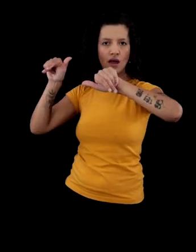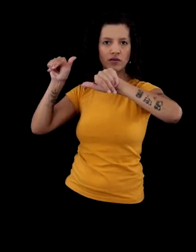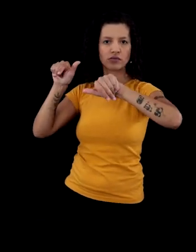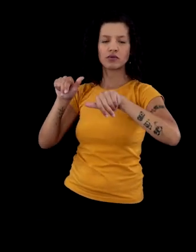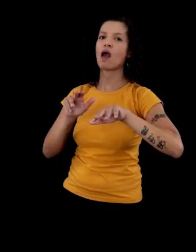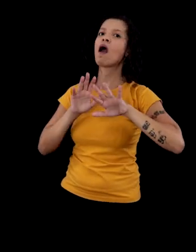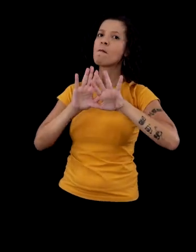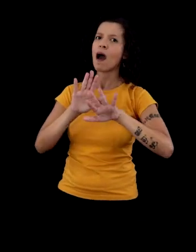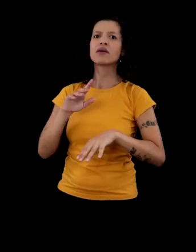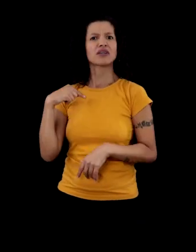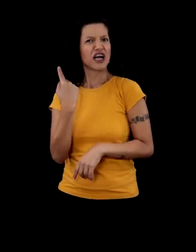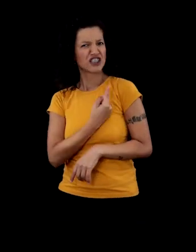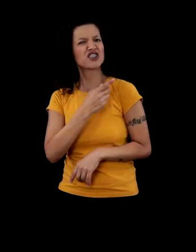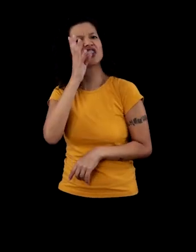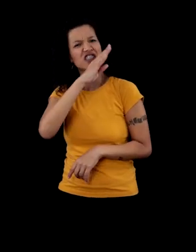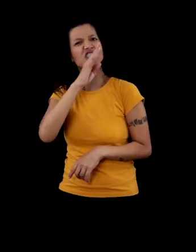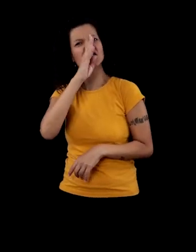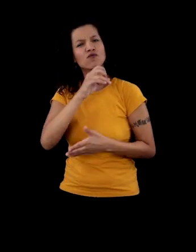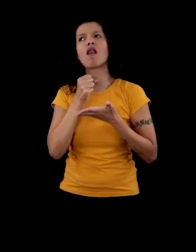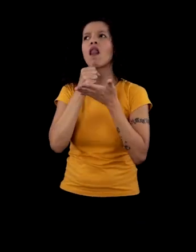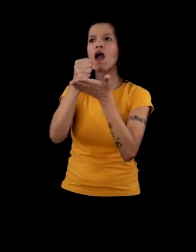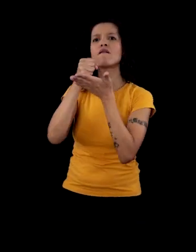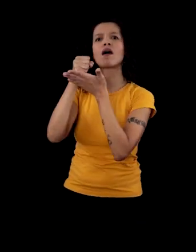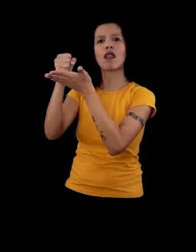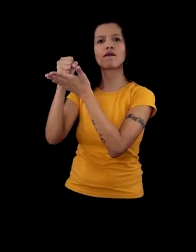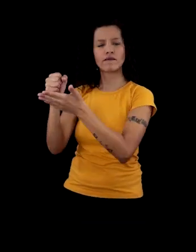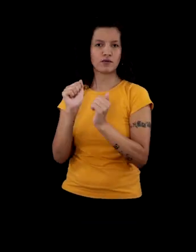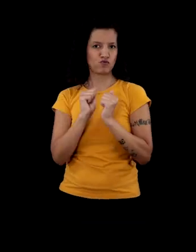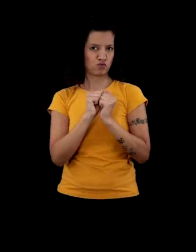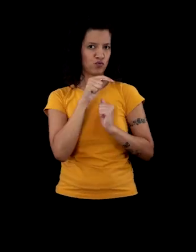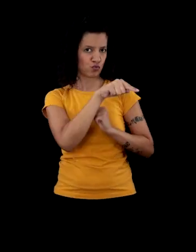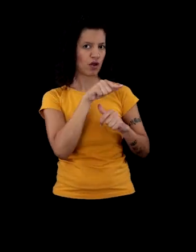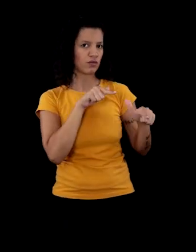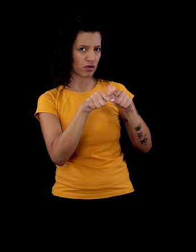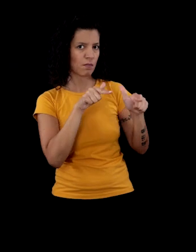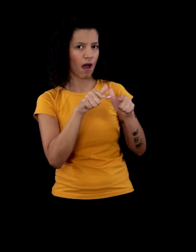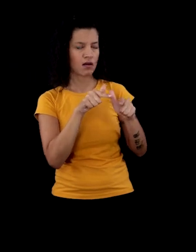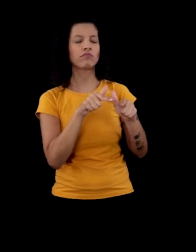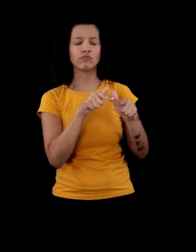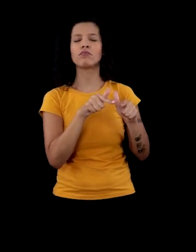E isso foi uma insistência da nossa parte, de quem trabalha com ela,